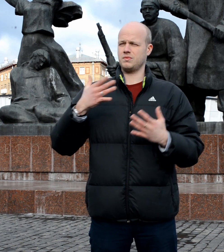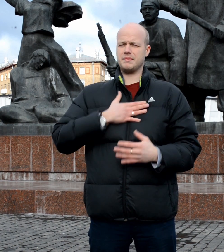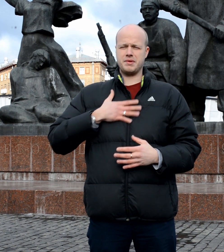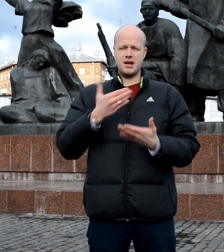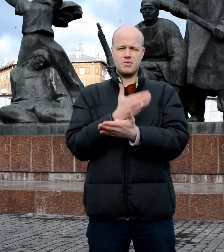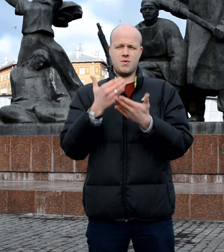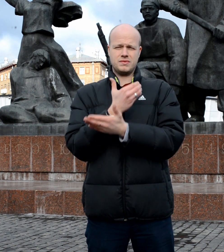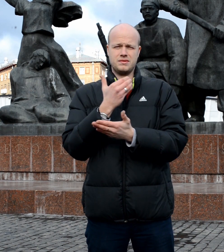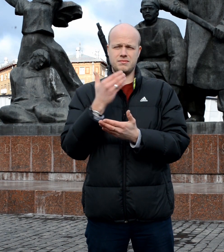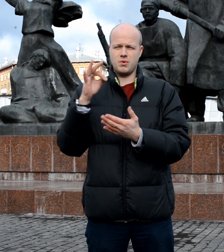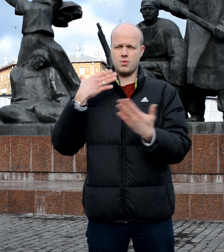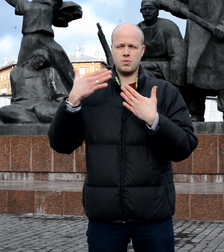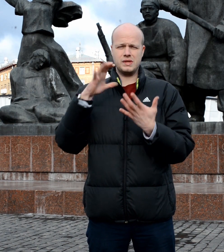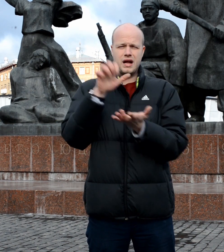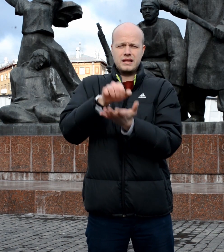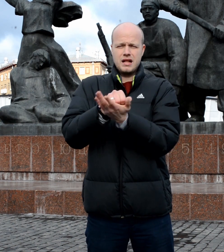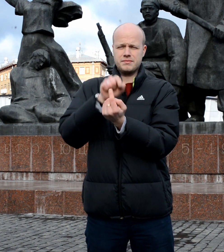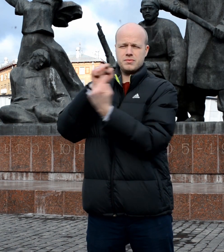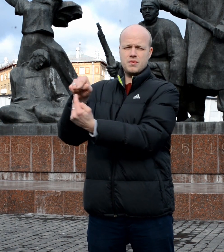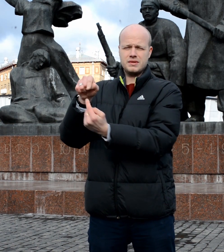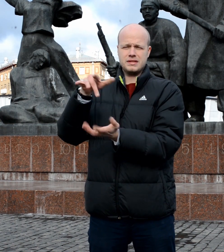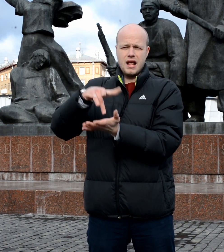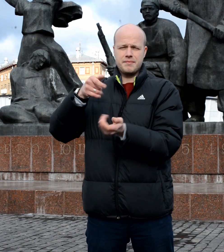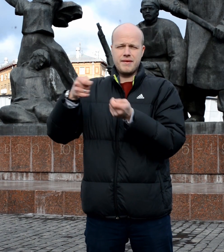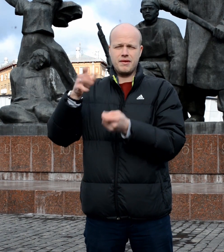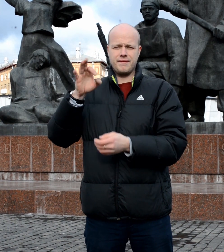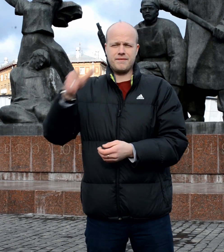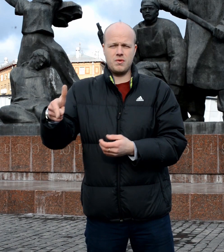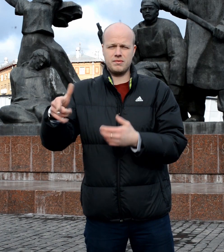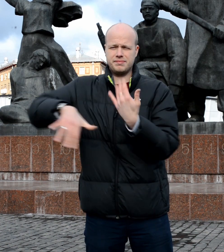А тут неприятная новость: арендаторы действуют против Центрального правления ВОГ.